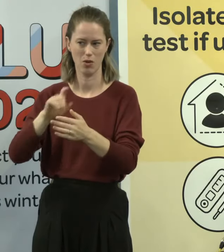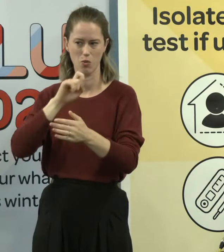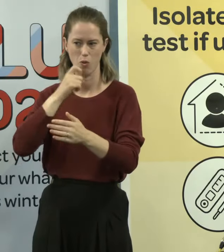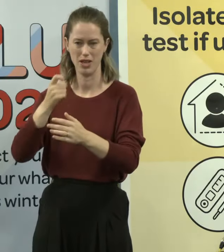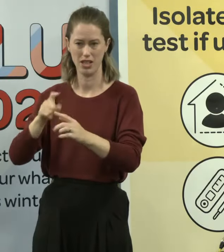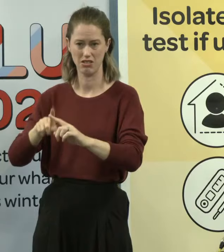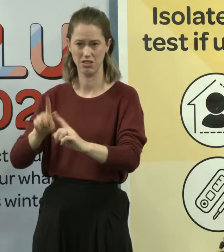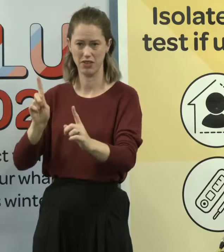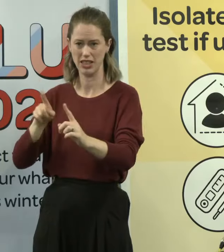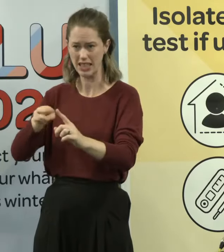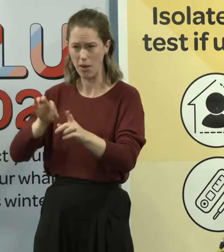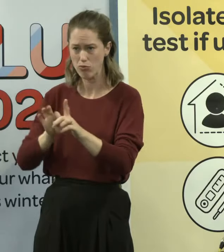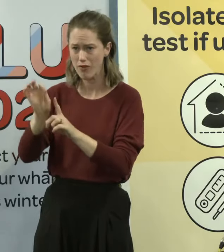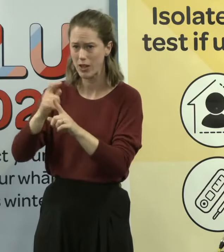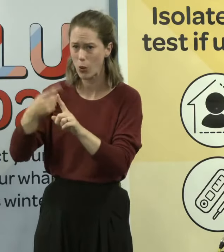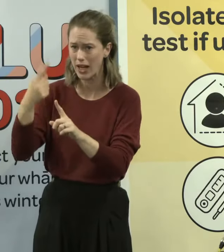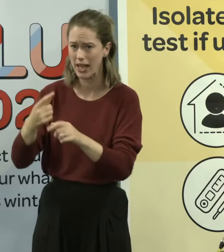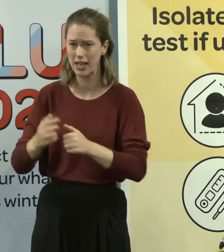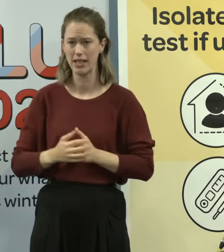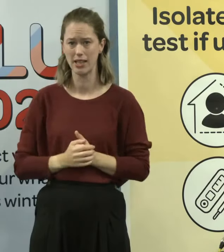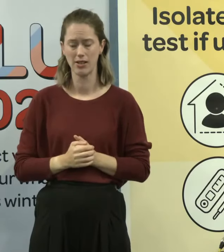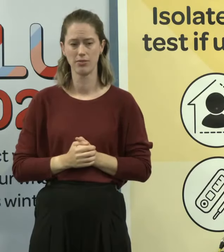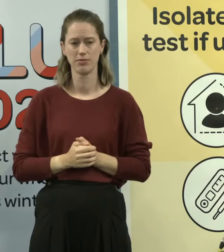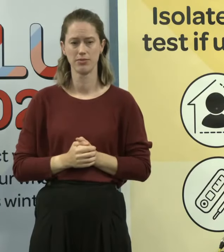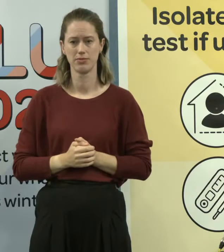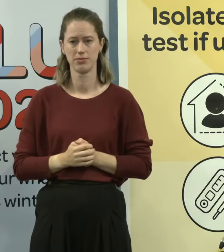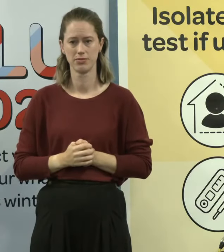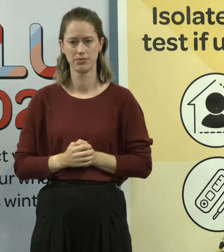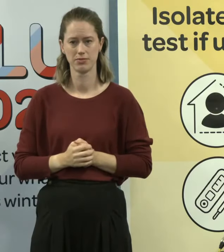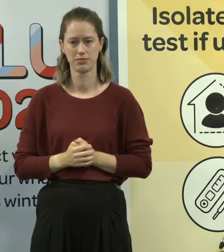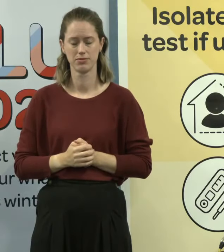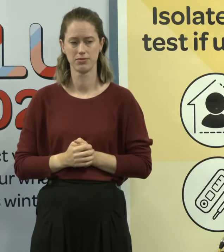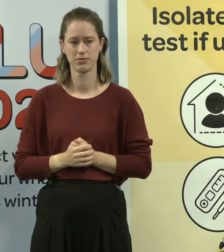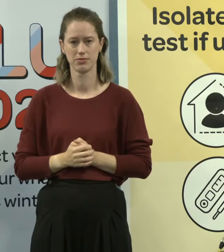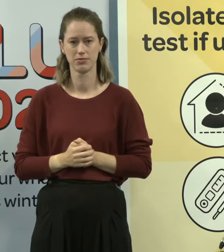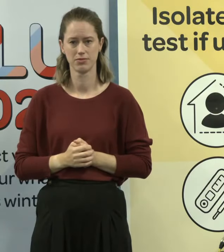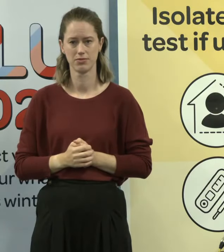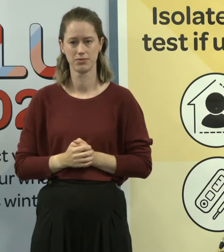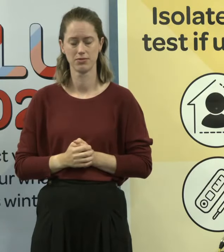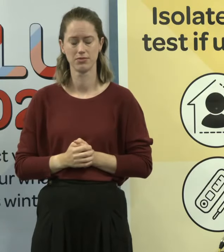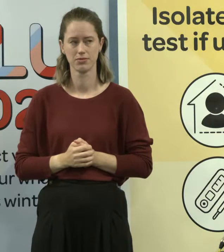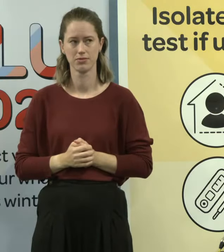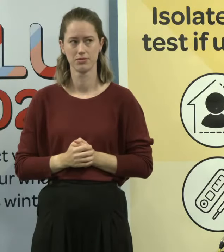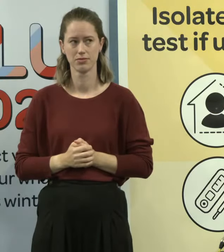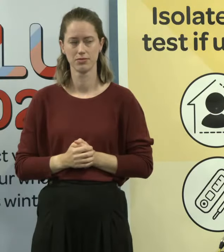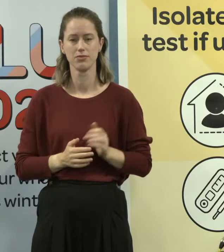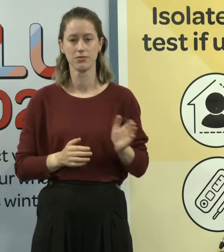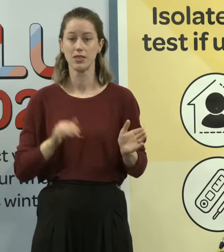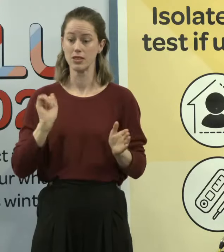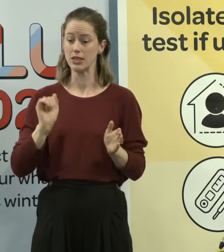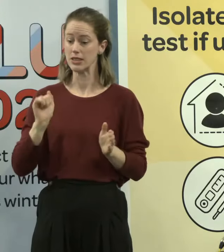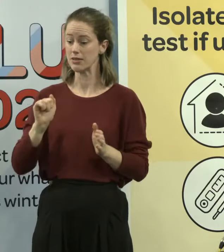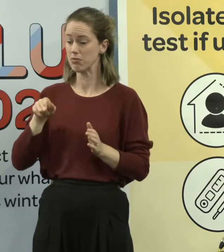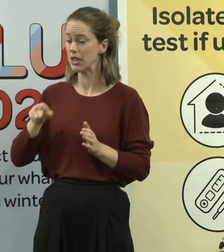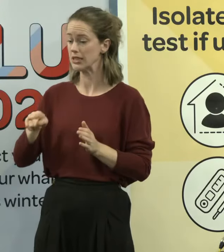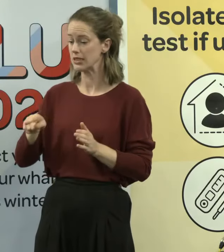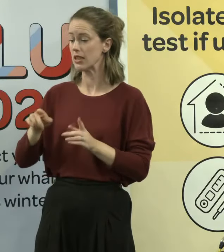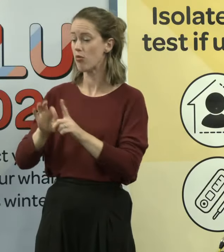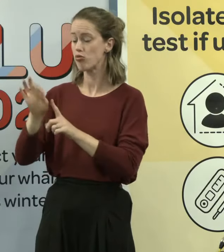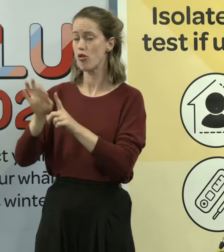Taite e haere mai nei me i tenei